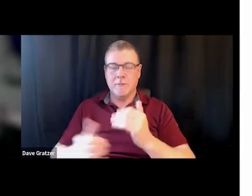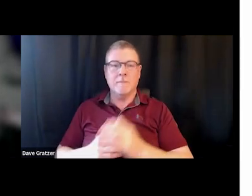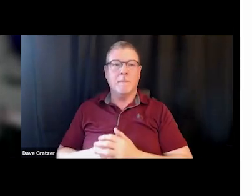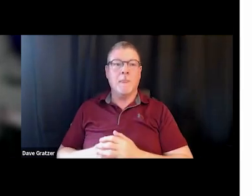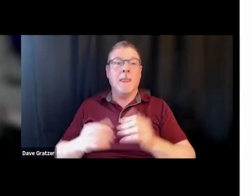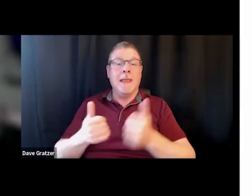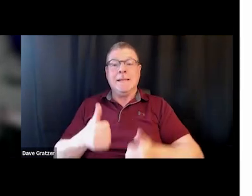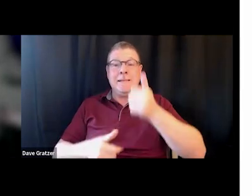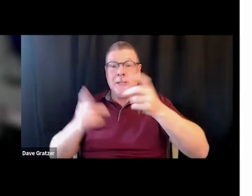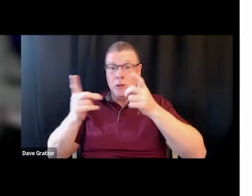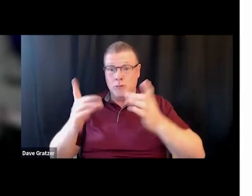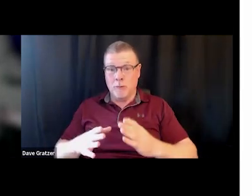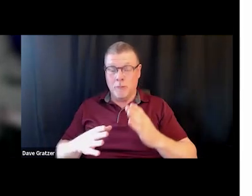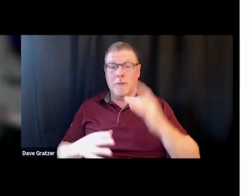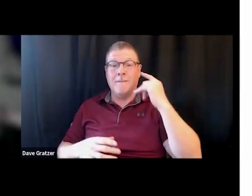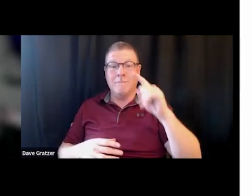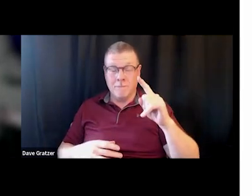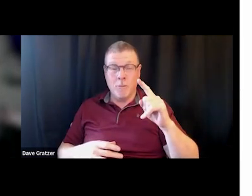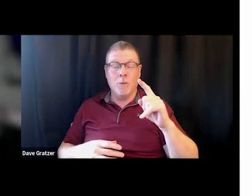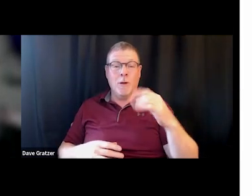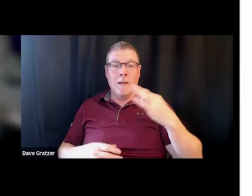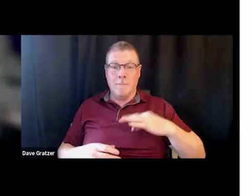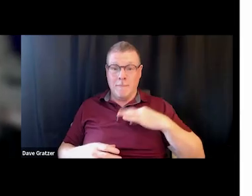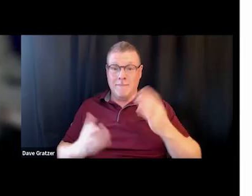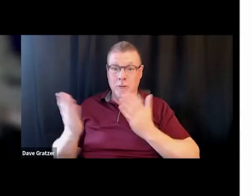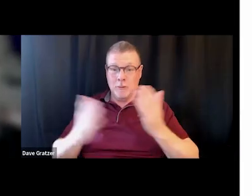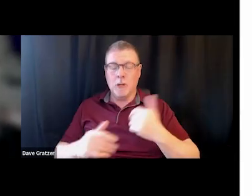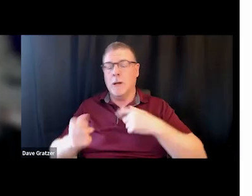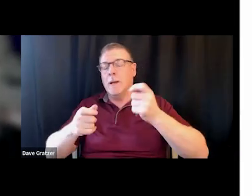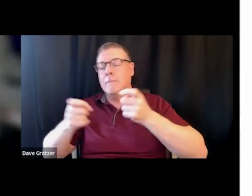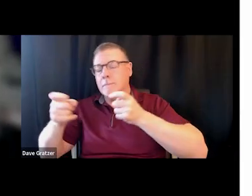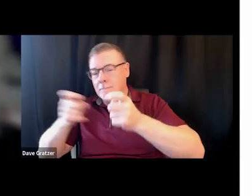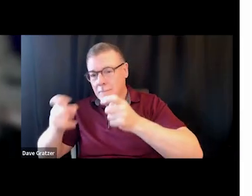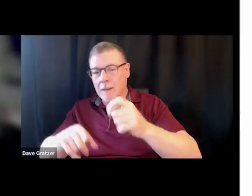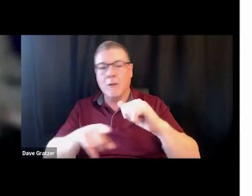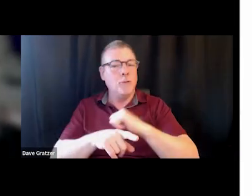de Servicios de Beneficios por Discapacidad, hago gestión, hago capacitaciones, pero también sigo siendo un defensor.